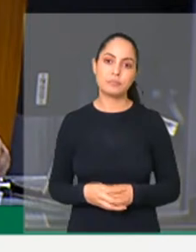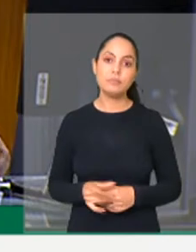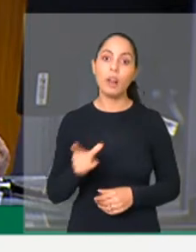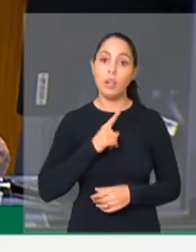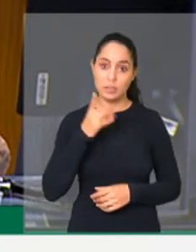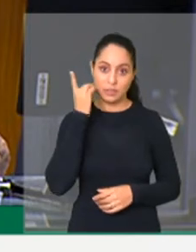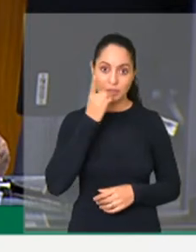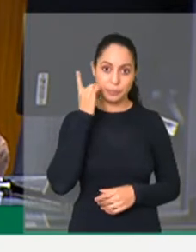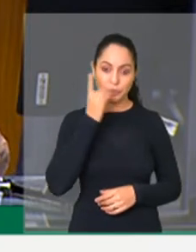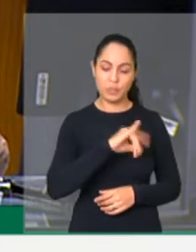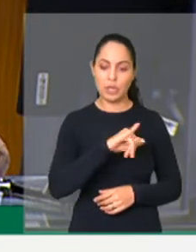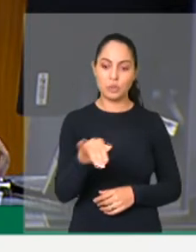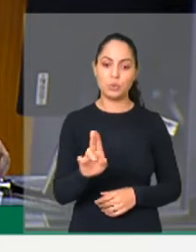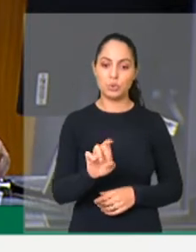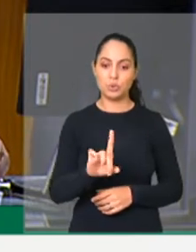[PRESIDENTE]: AH SIM,